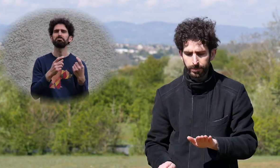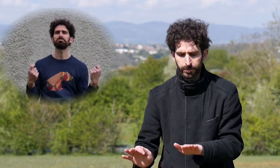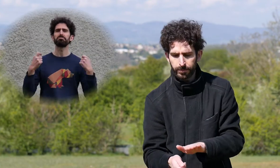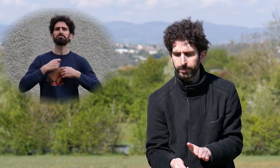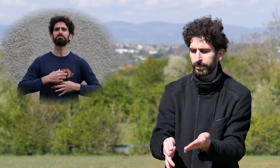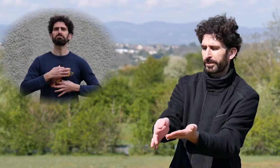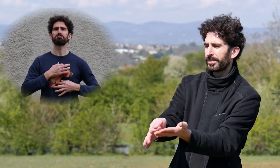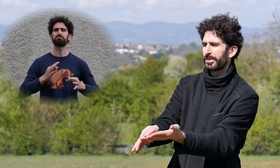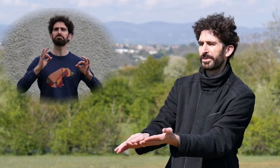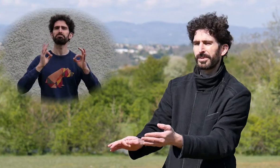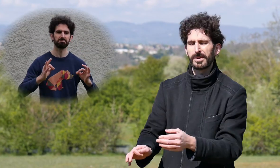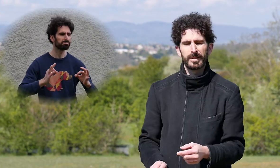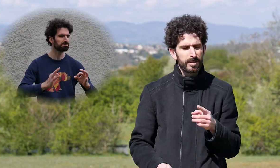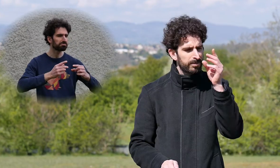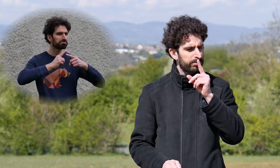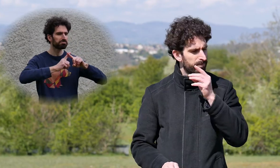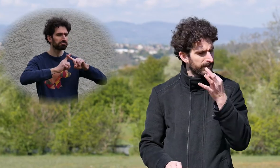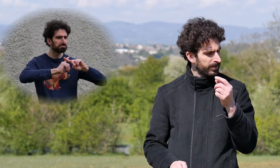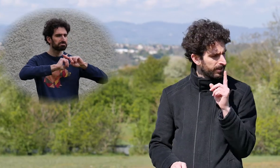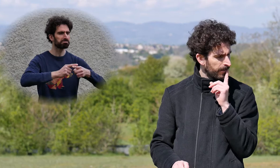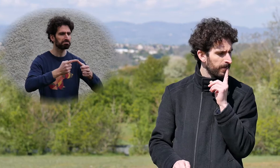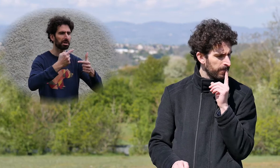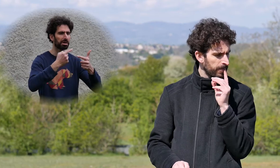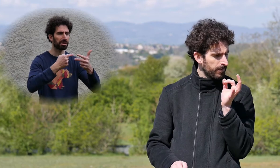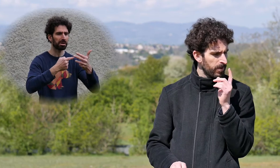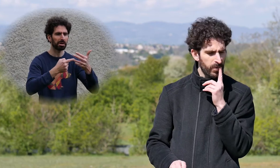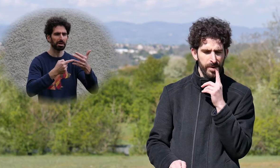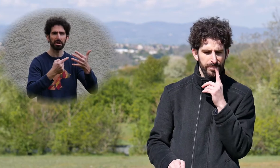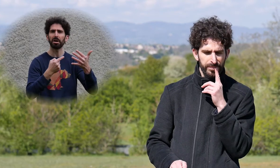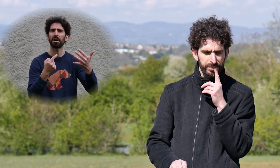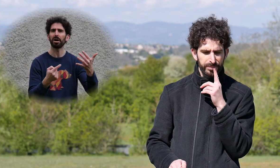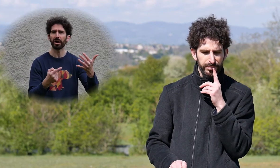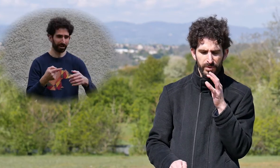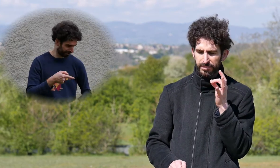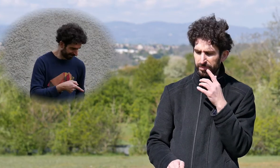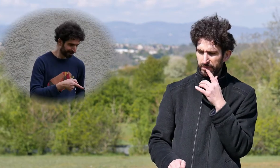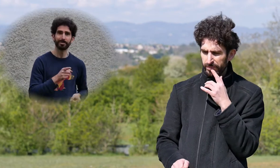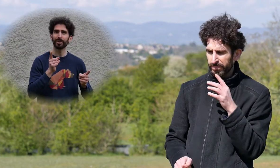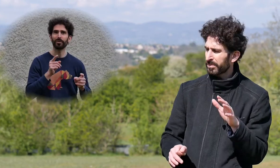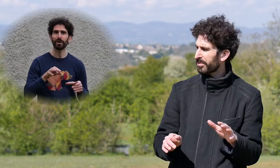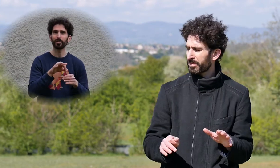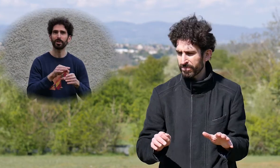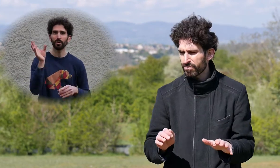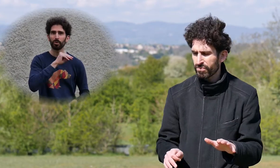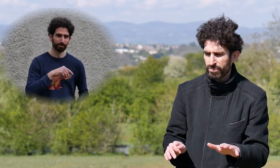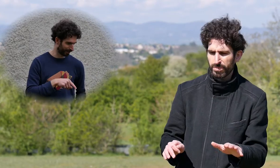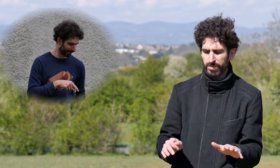* et je dois être bien habillé. * * Je prépare mes arguments. * * Parfois, il oublie la cuisine. *